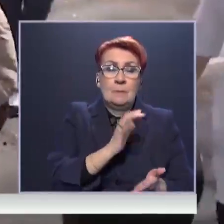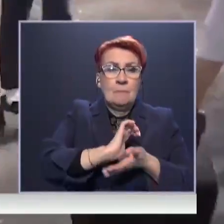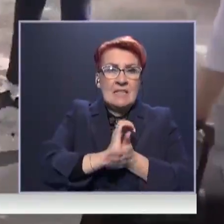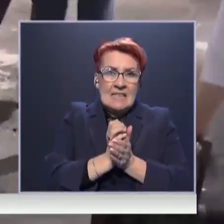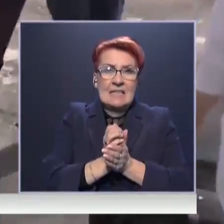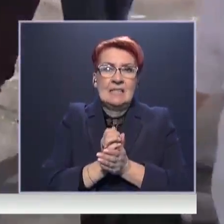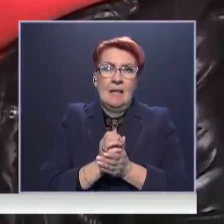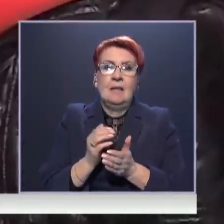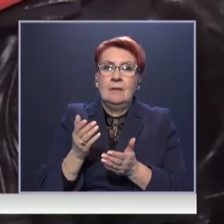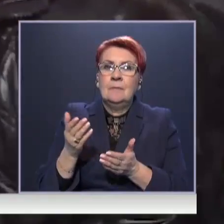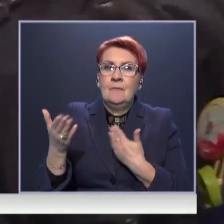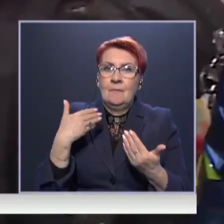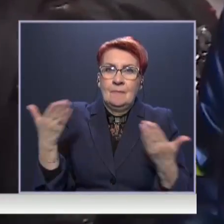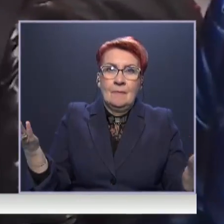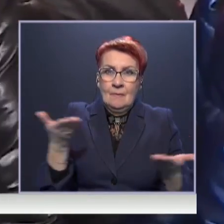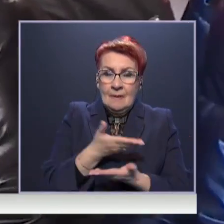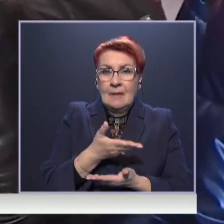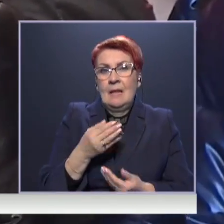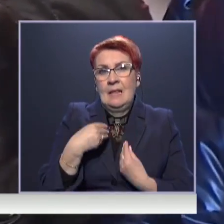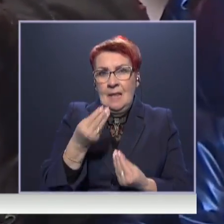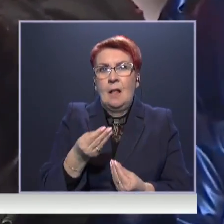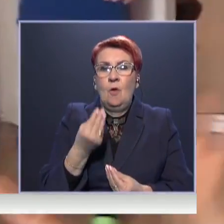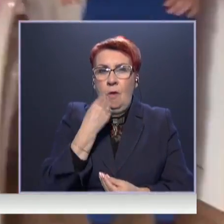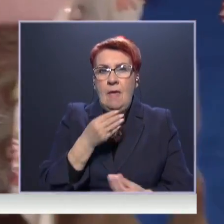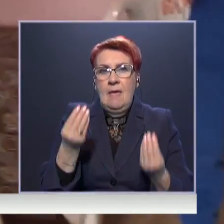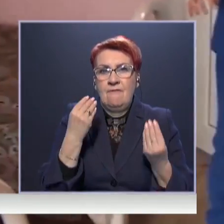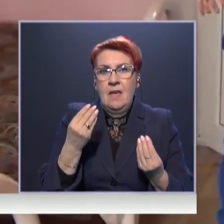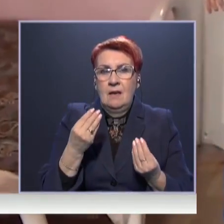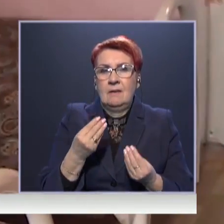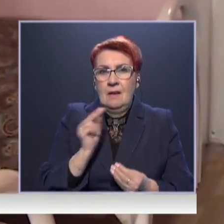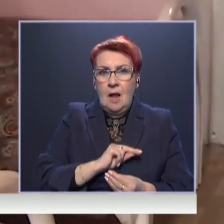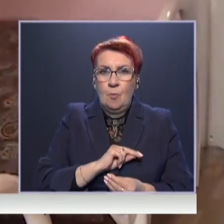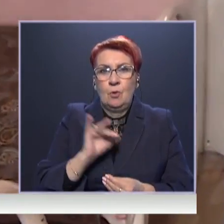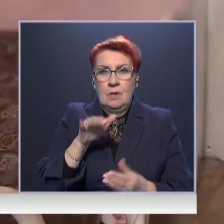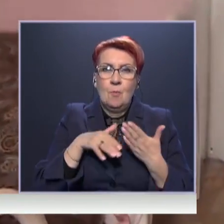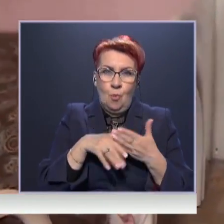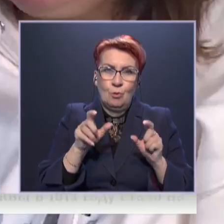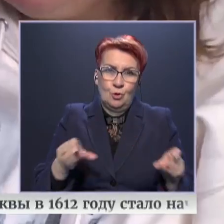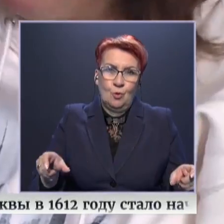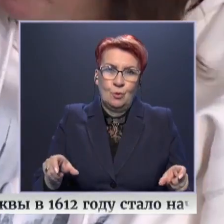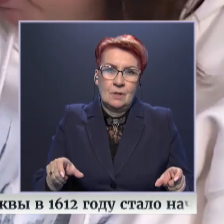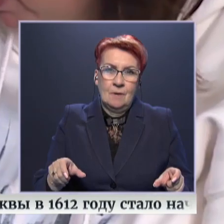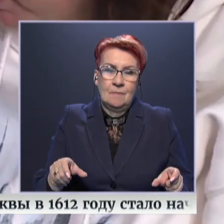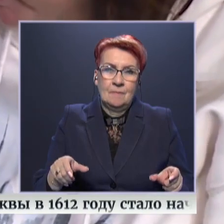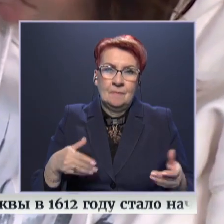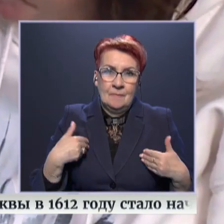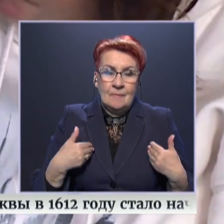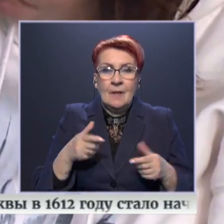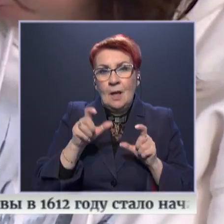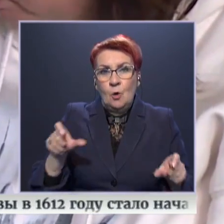сотрудничество дало очень большой эффект плодотворной работы и помощи людям то есть люди которые приехали